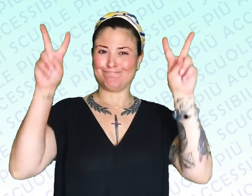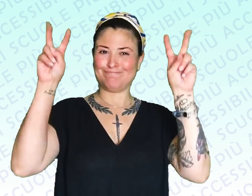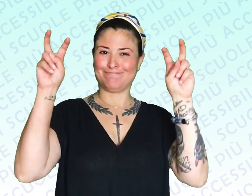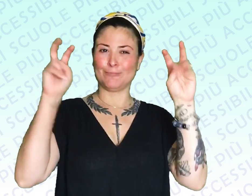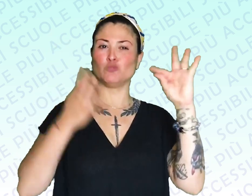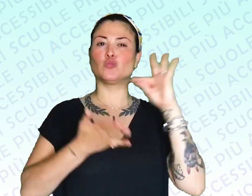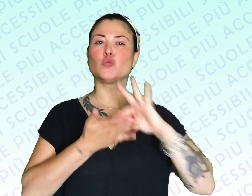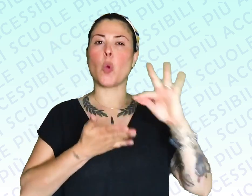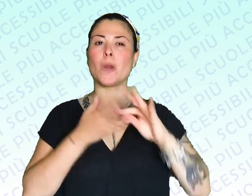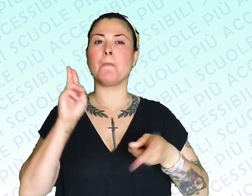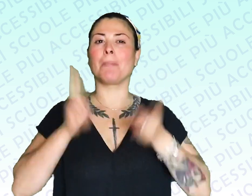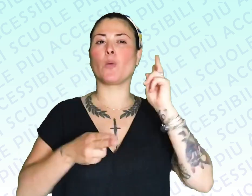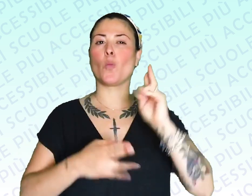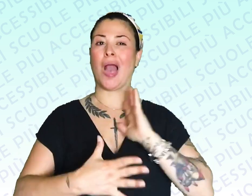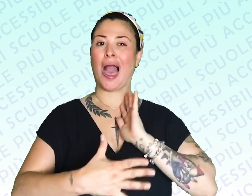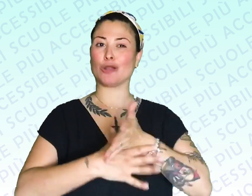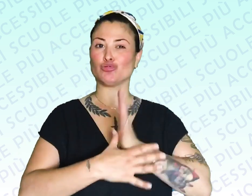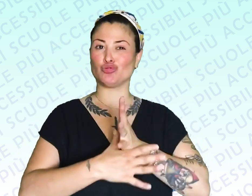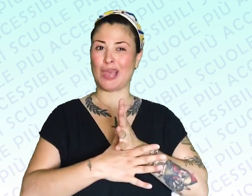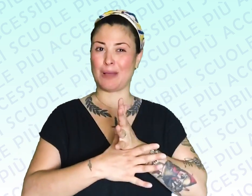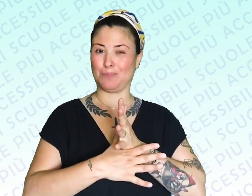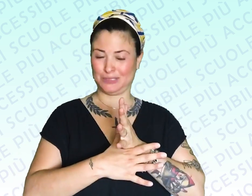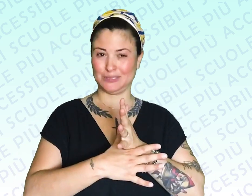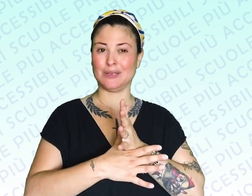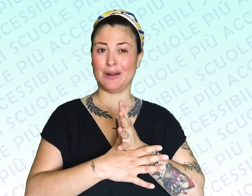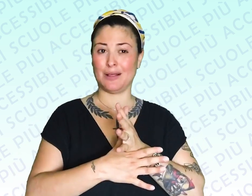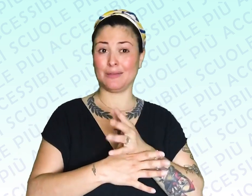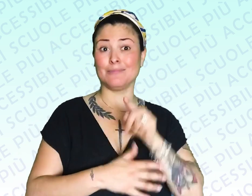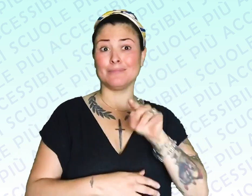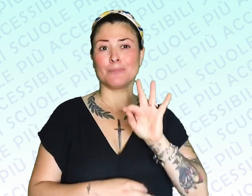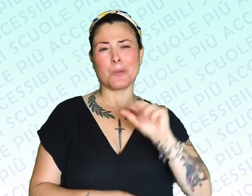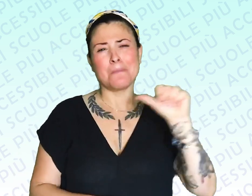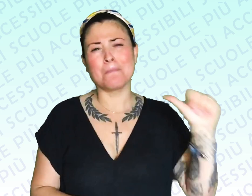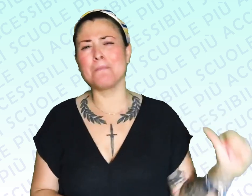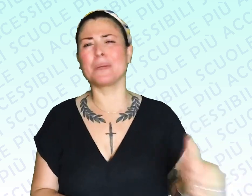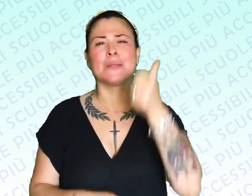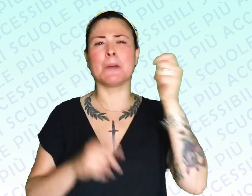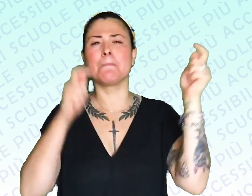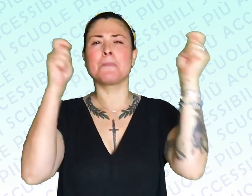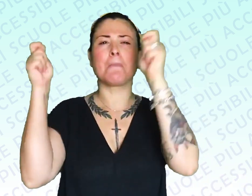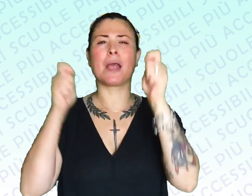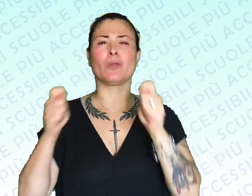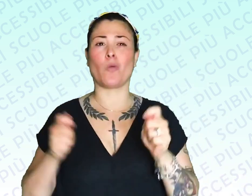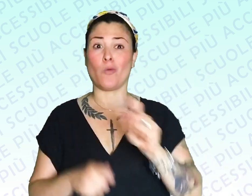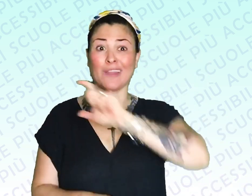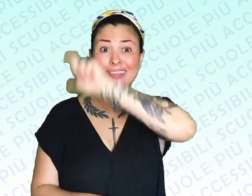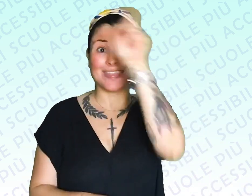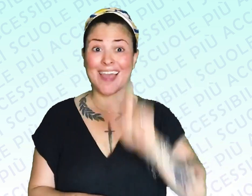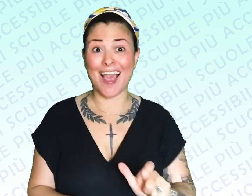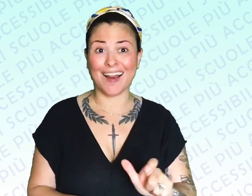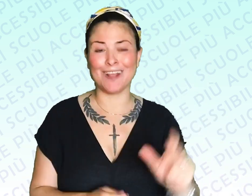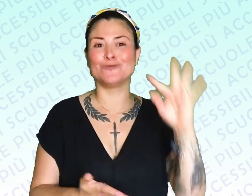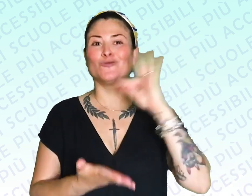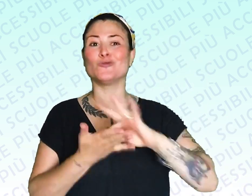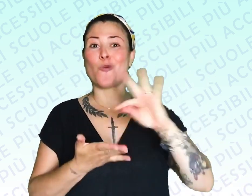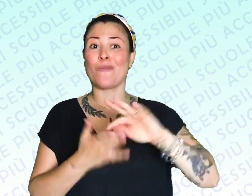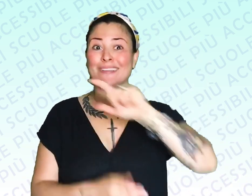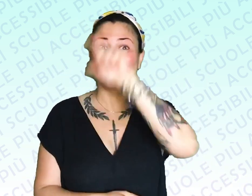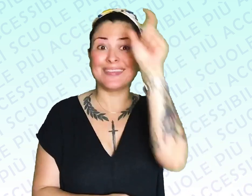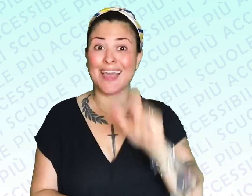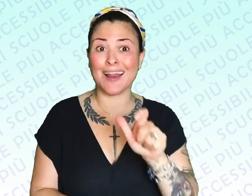"Scuole più accessibili" sarà la prima mappatura in Italia delle scuole italiane,